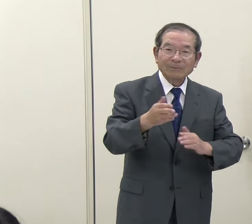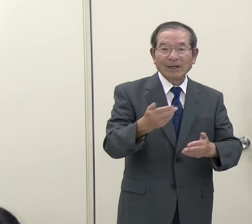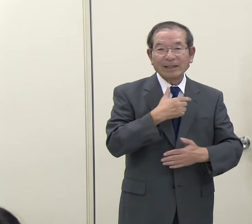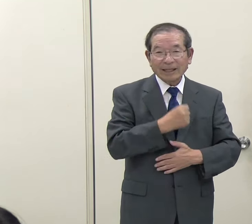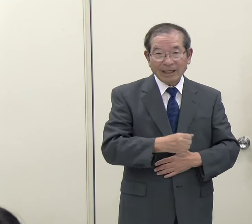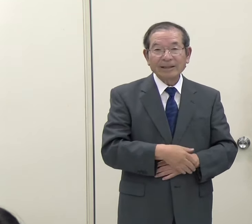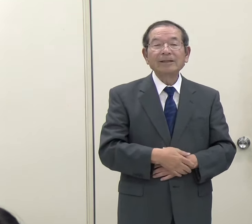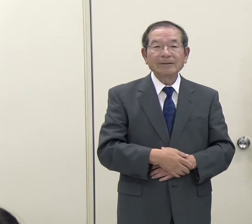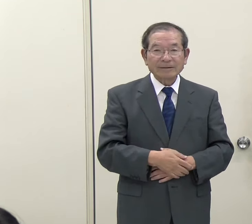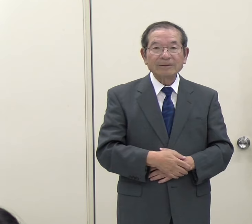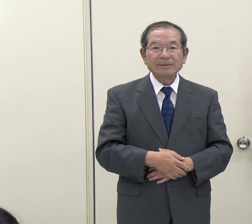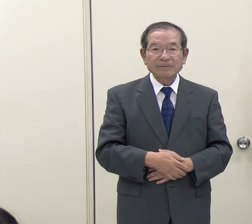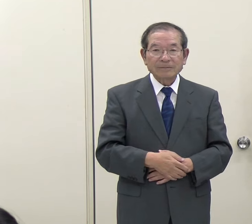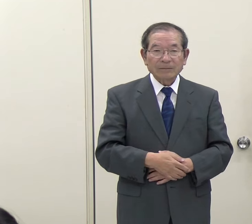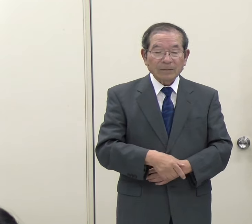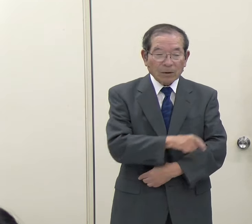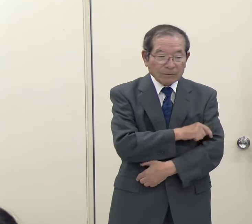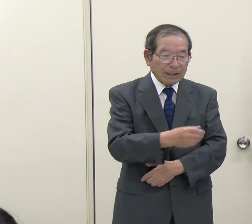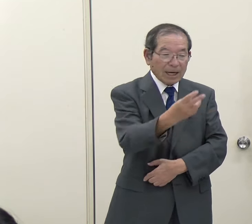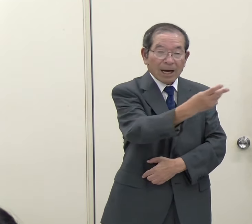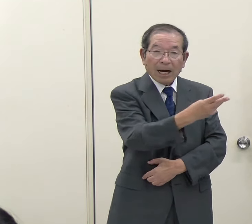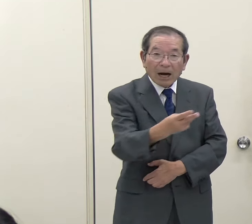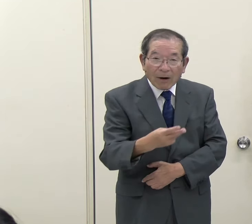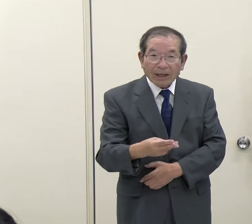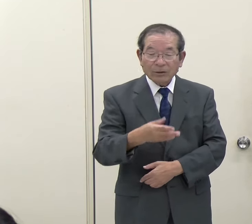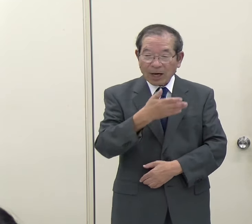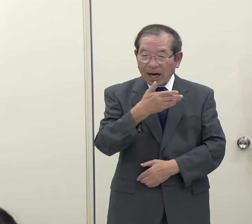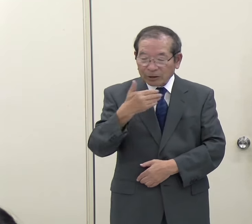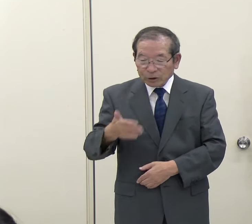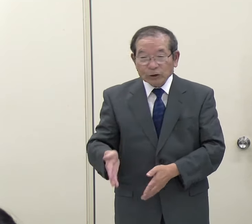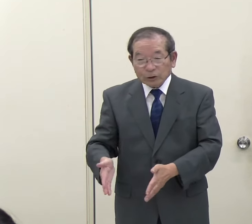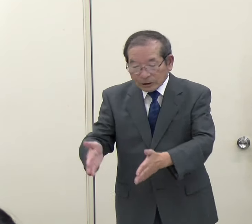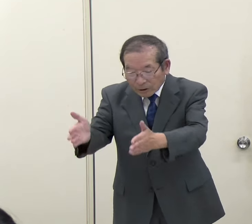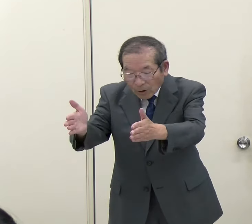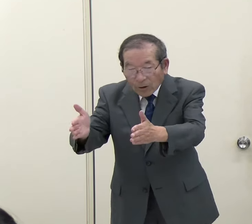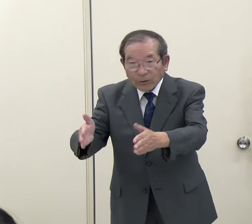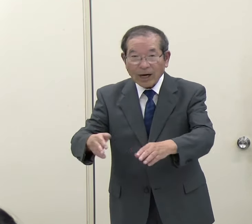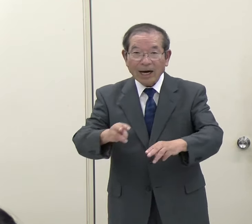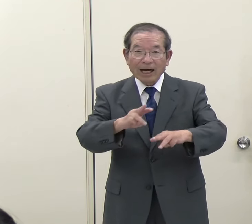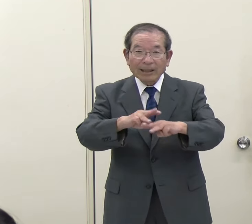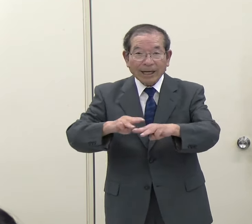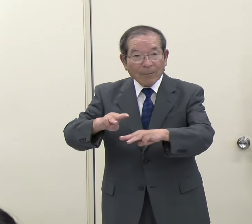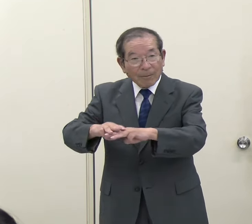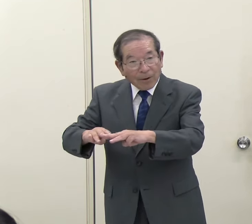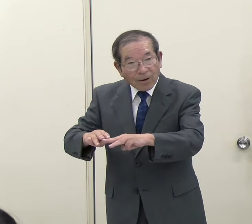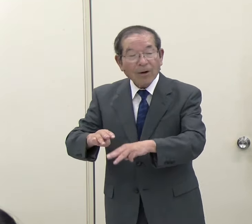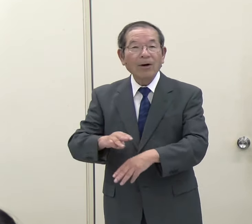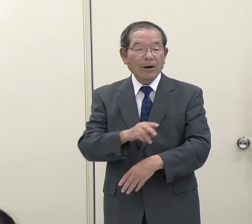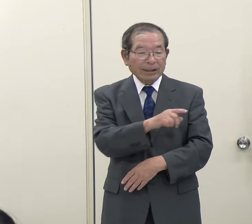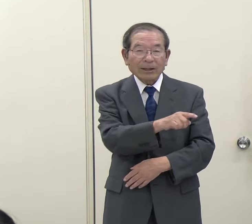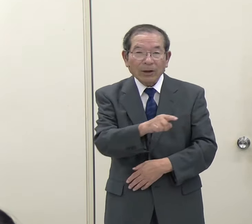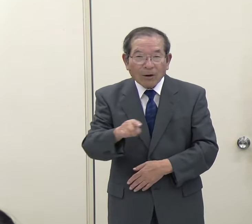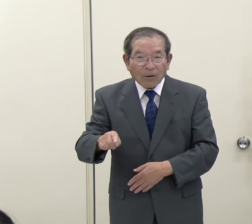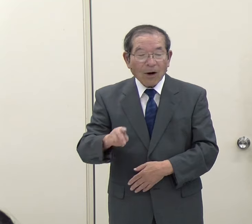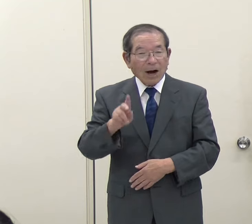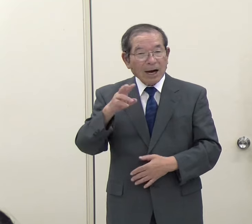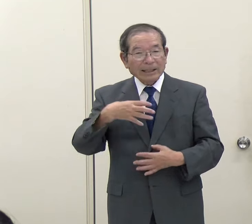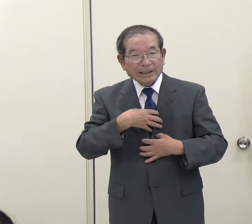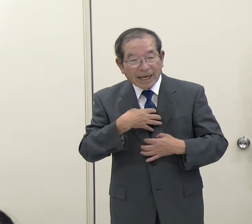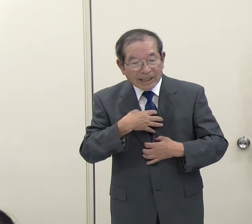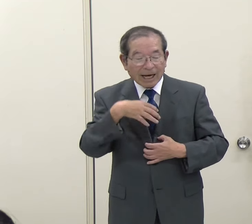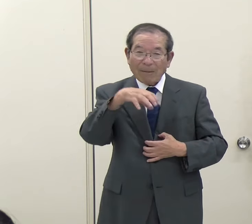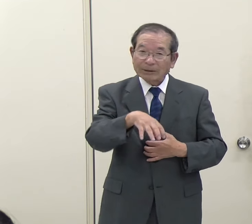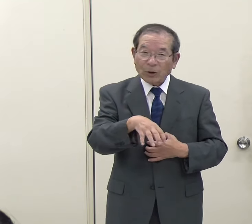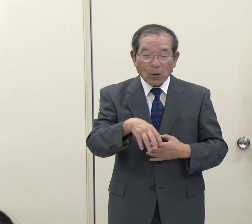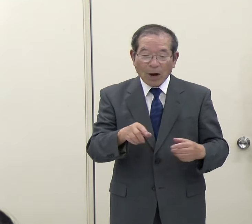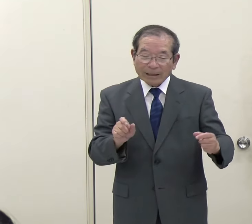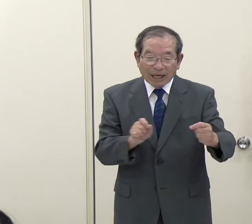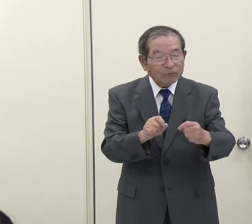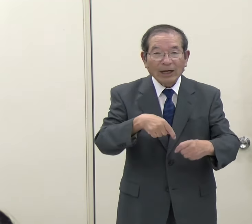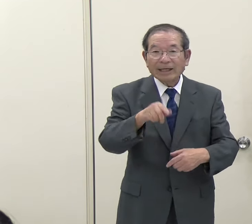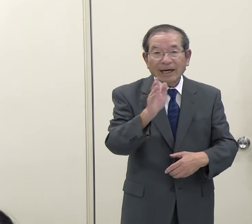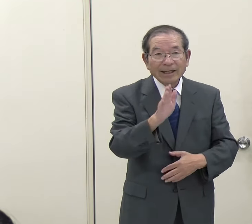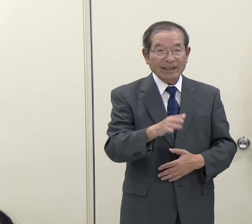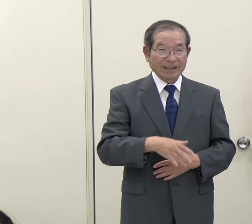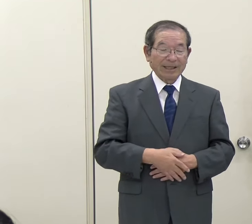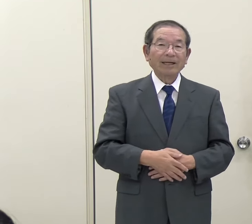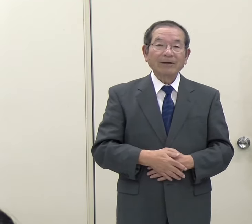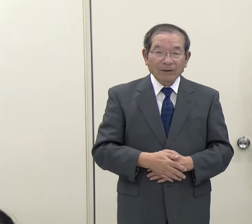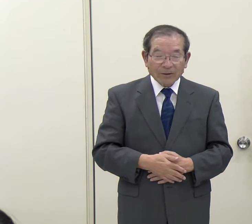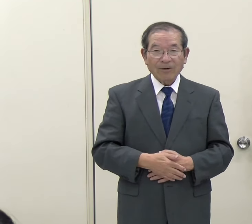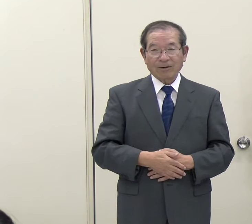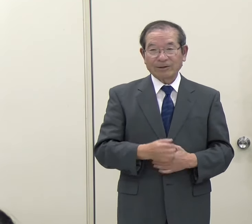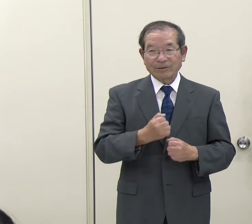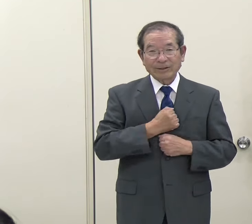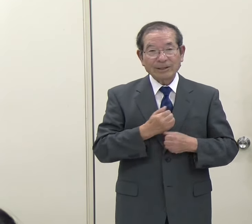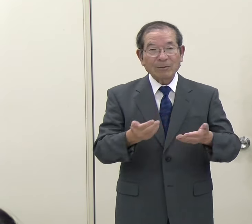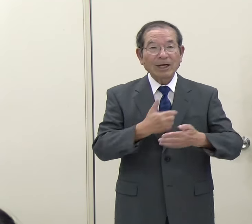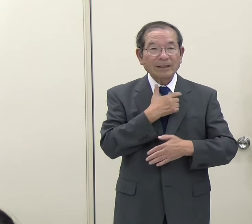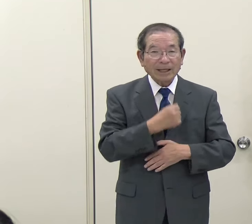特に川や水路、水田、こういった危ない場所には近づかない、このことを徹底していただきたいと思います。